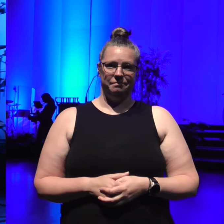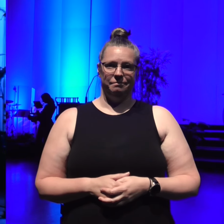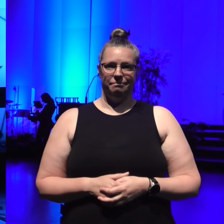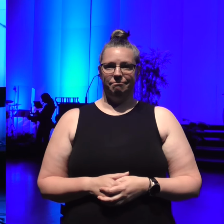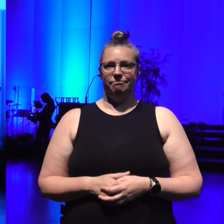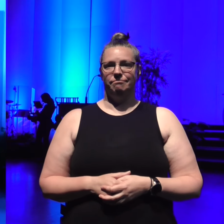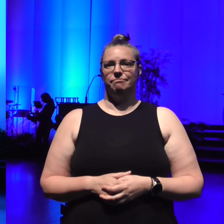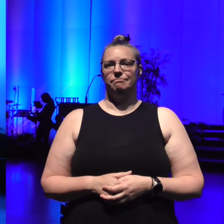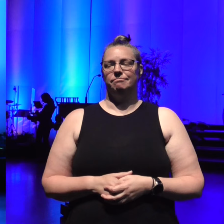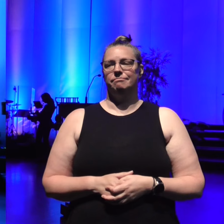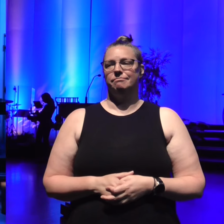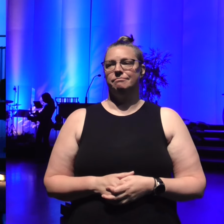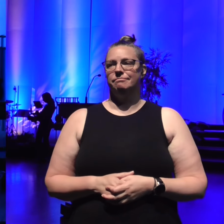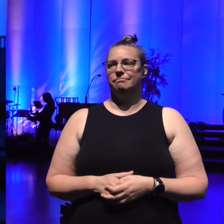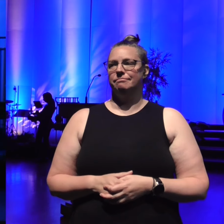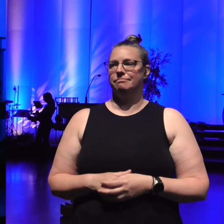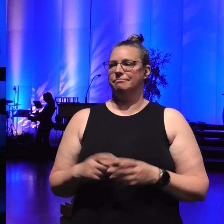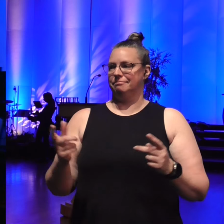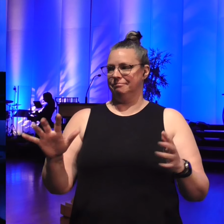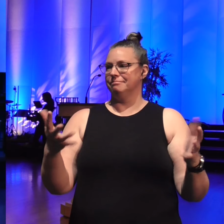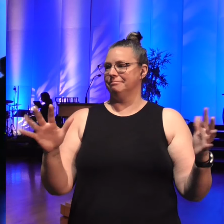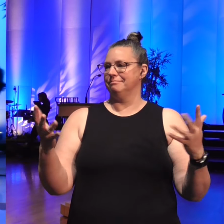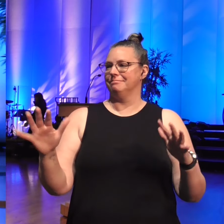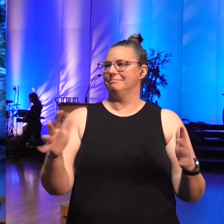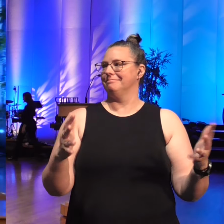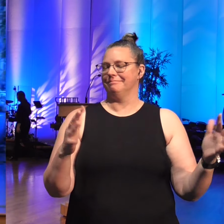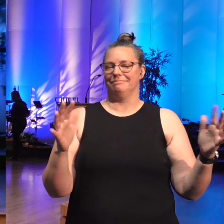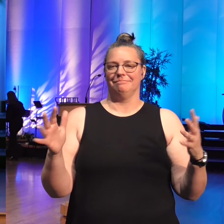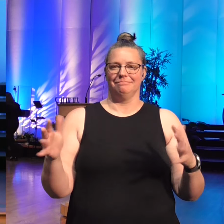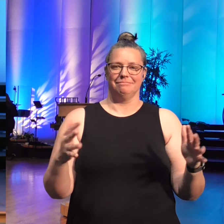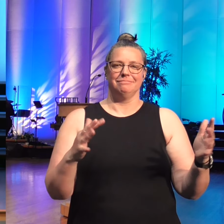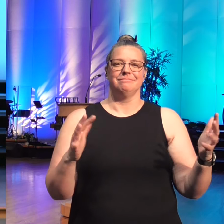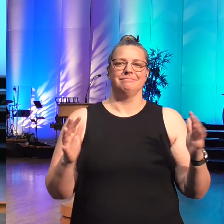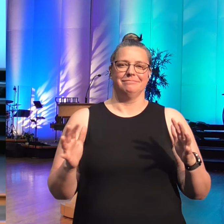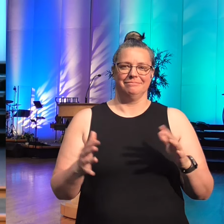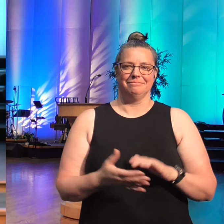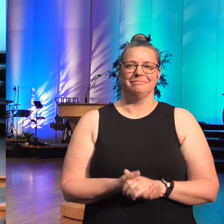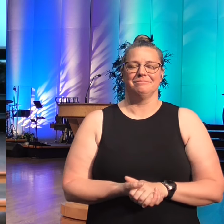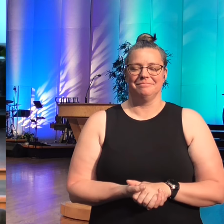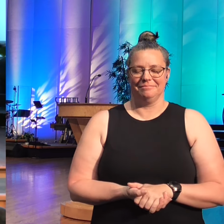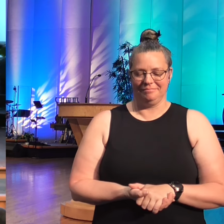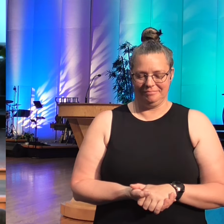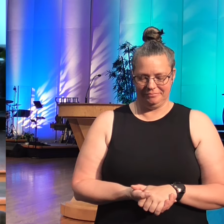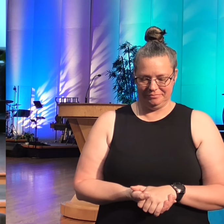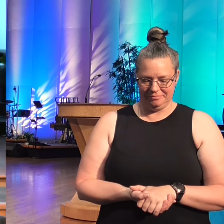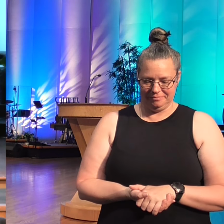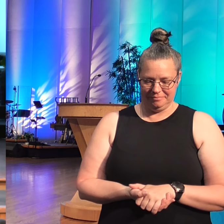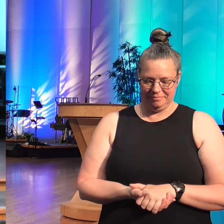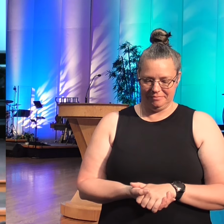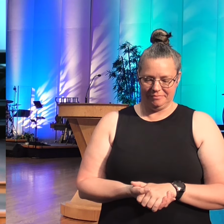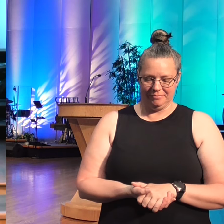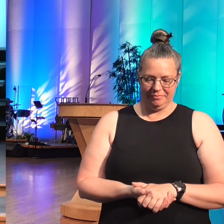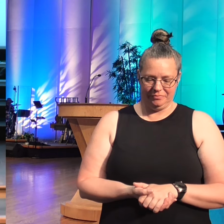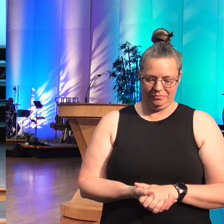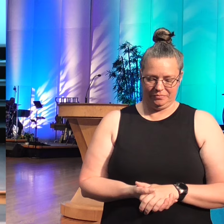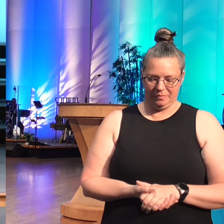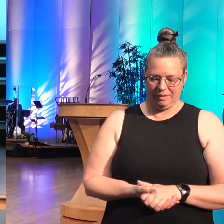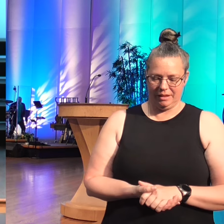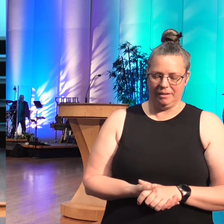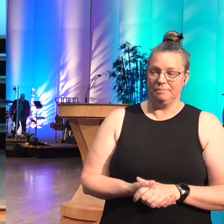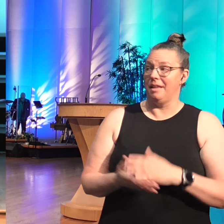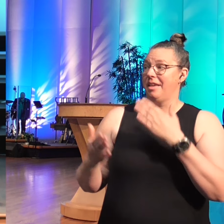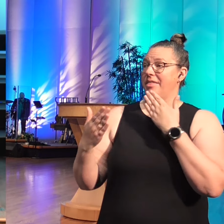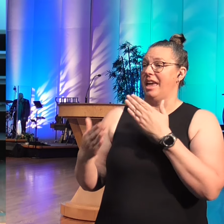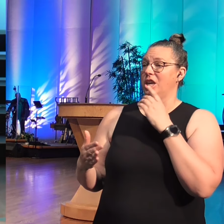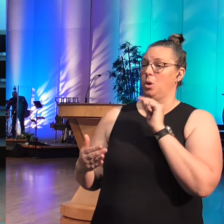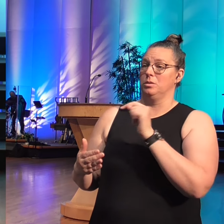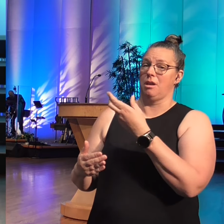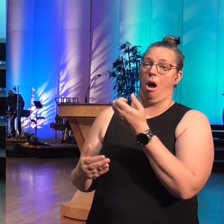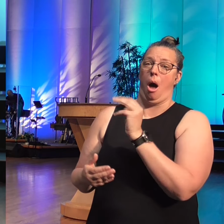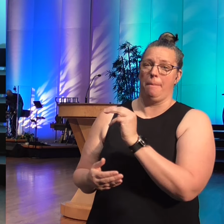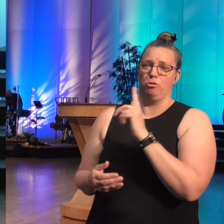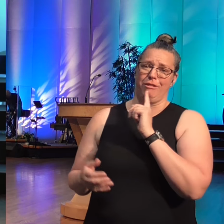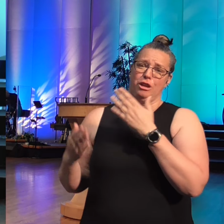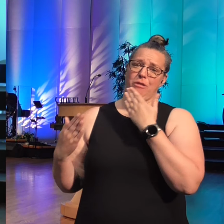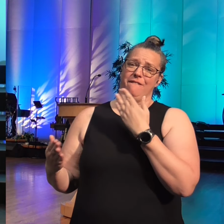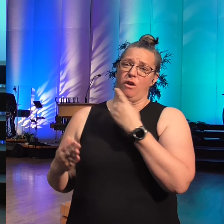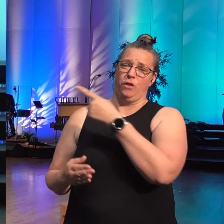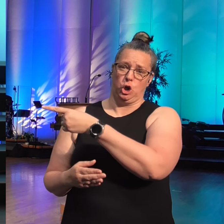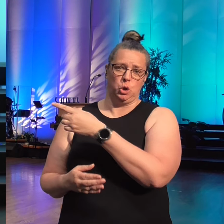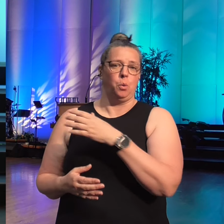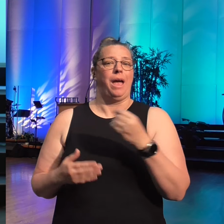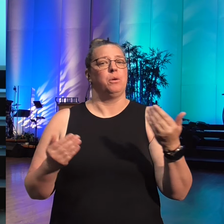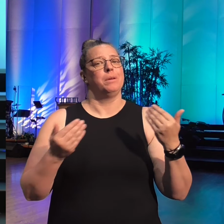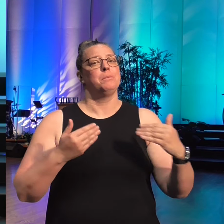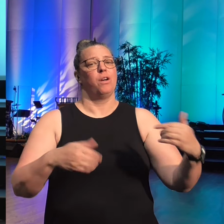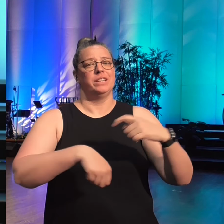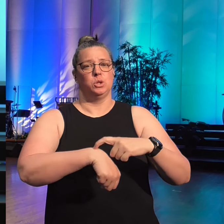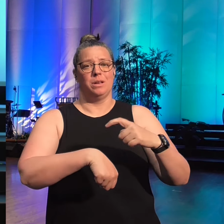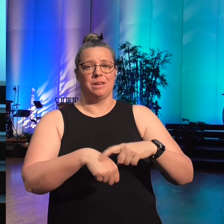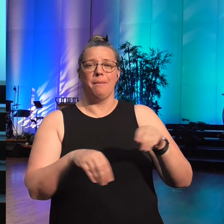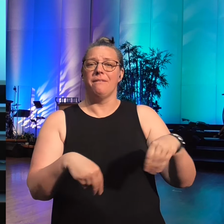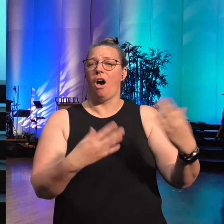mí Gracias Tom Lynch Estamos muy agradecidos por ti y a medida que avanzamos en este tiempo uh de ofrenda estamos